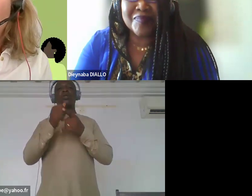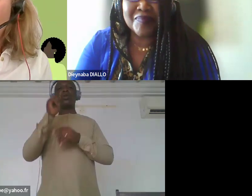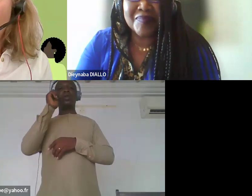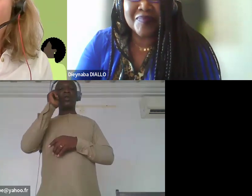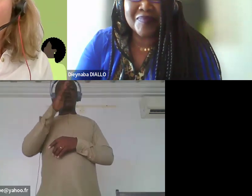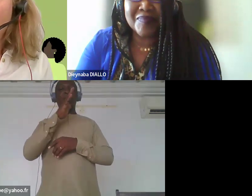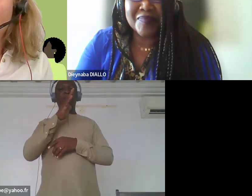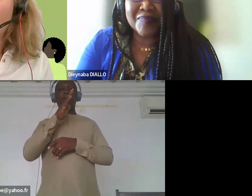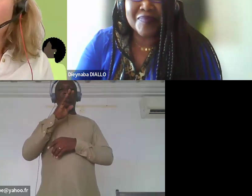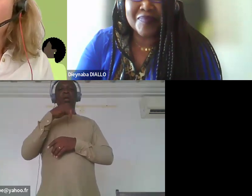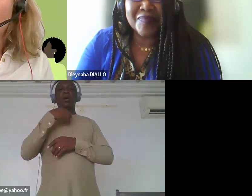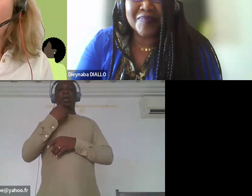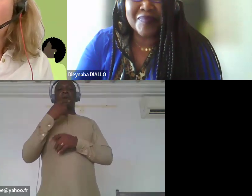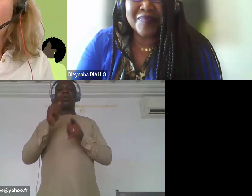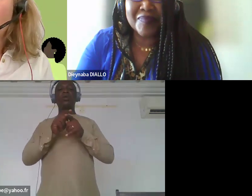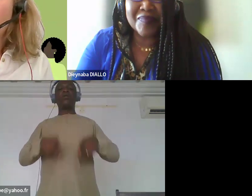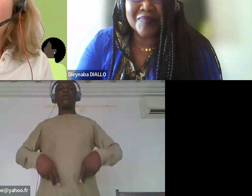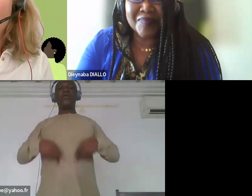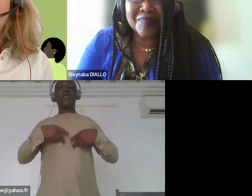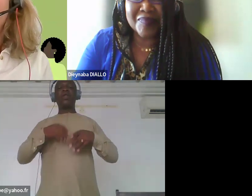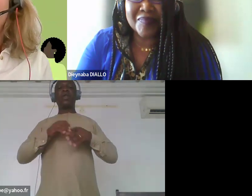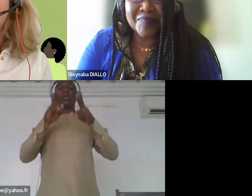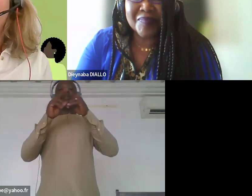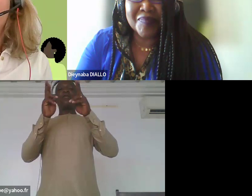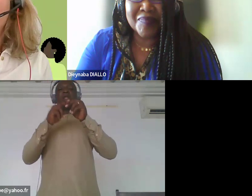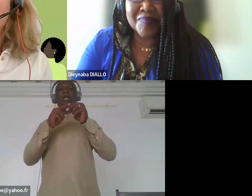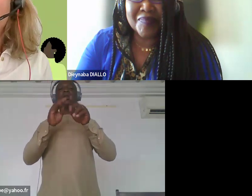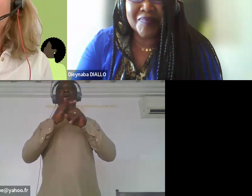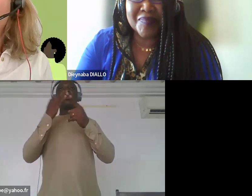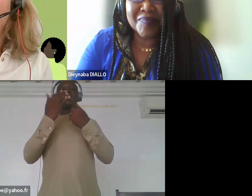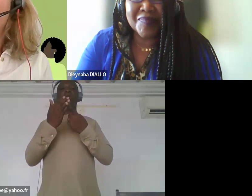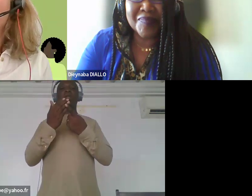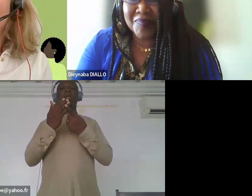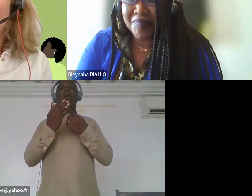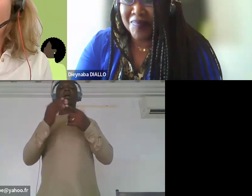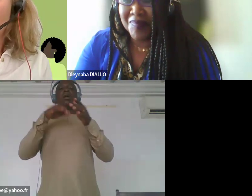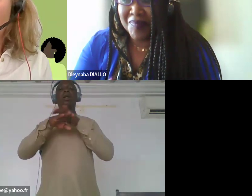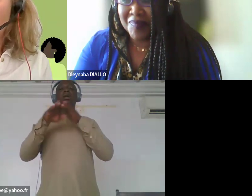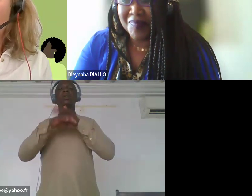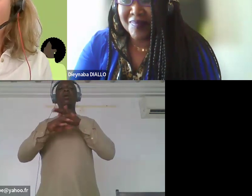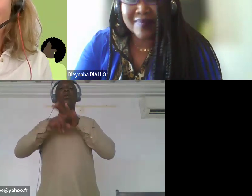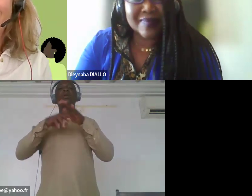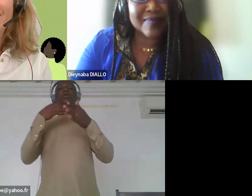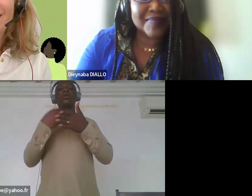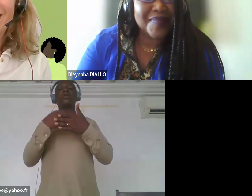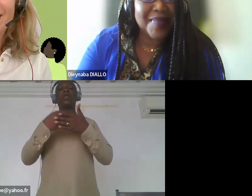vivent particulièrement en zone rurale concernant l'accès aux ressources